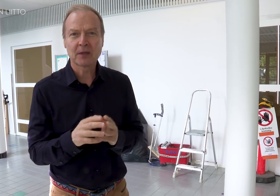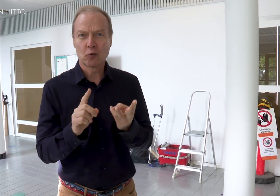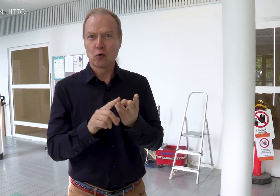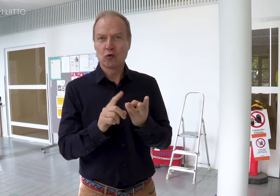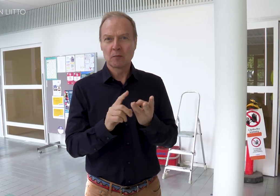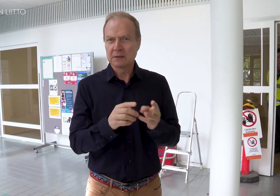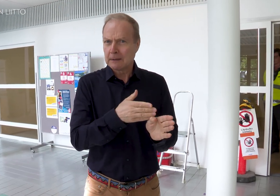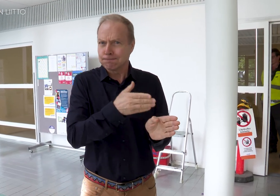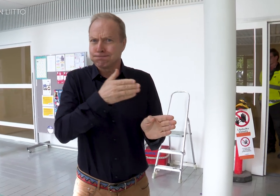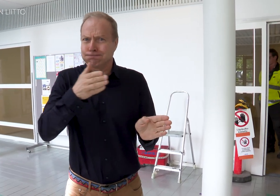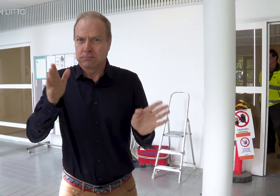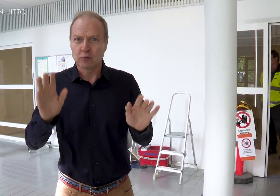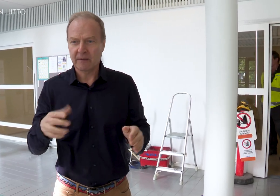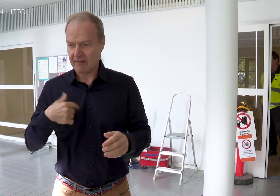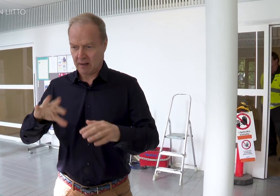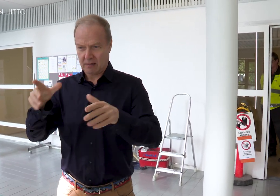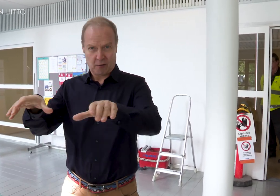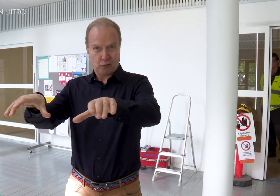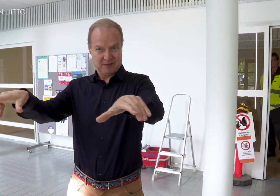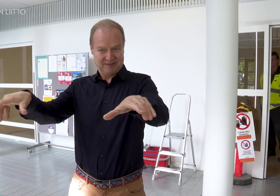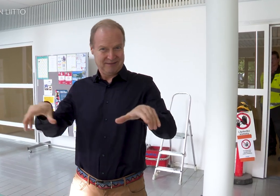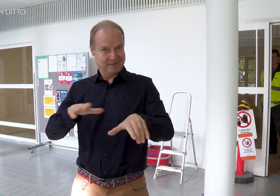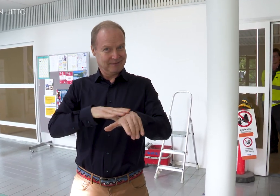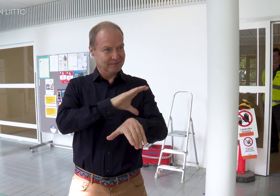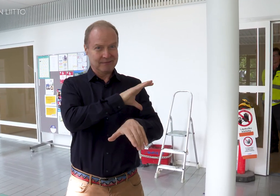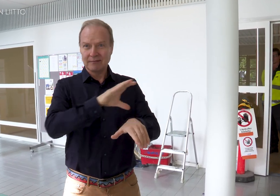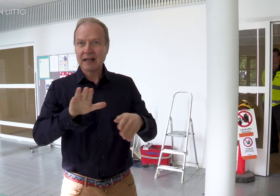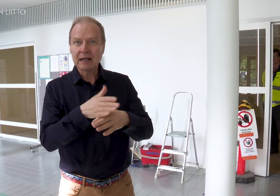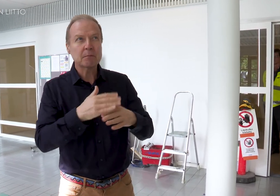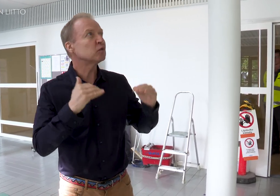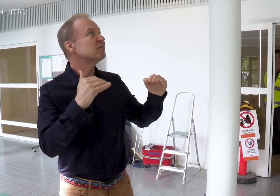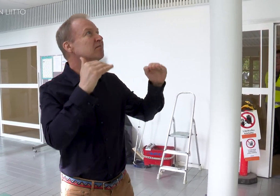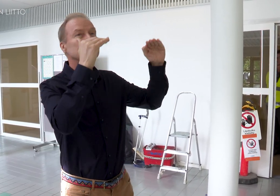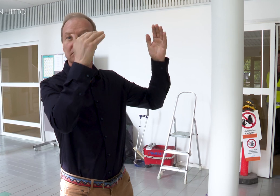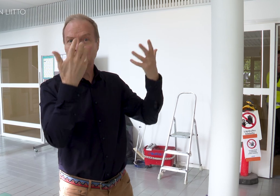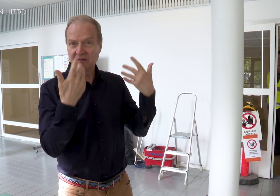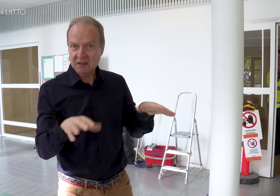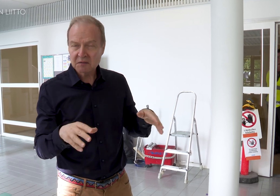Täällä Valkeassa talossa on myös pitkään ollut remonttia. Toisen siiven remontti on valmistunut.